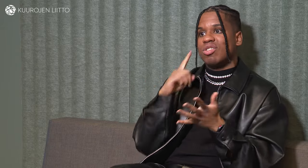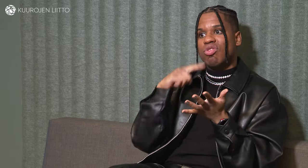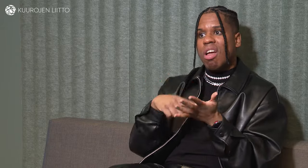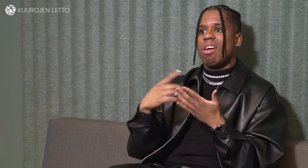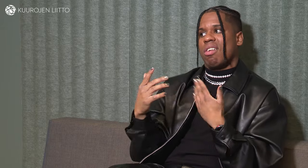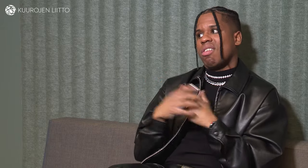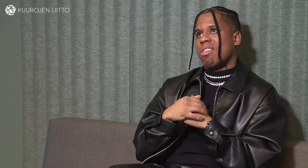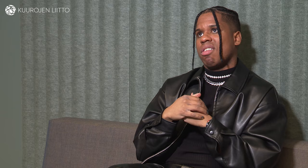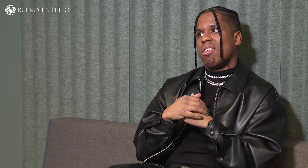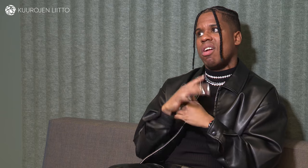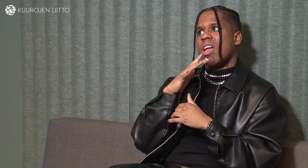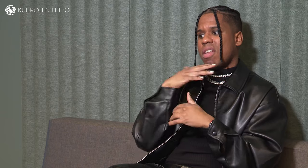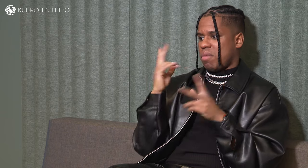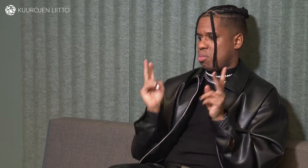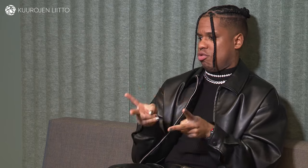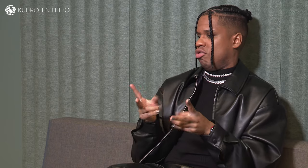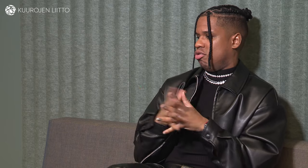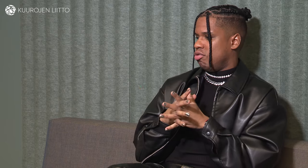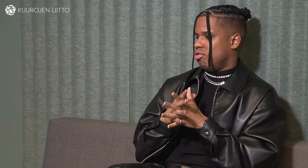mikä on myös ollut kiva juttu.